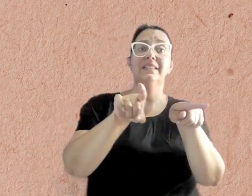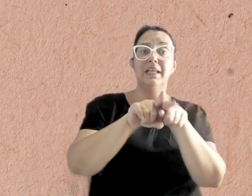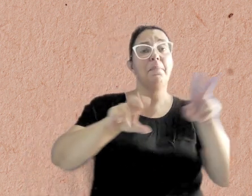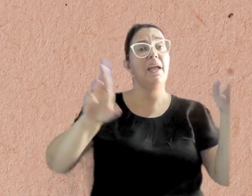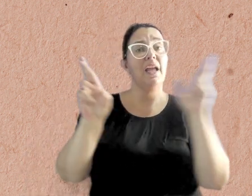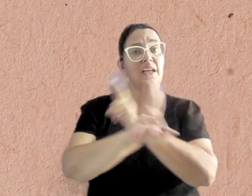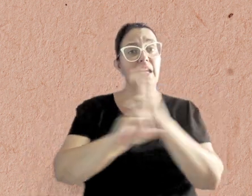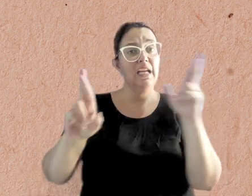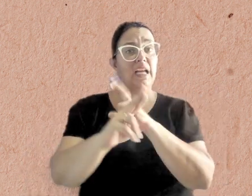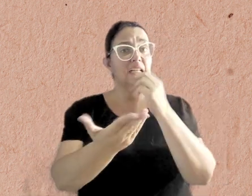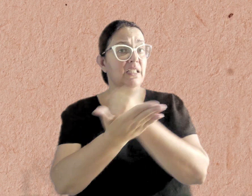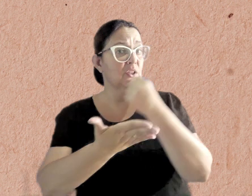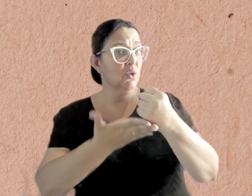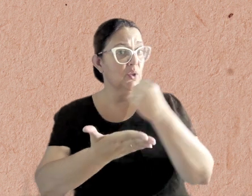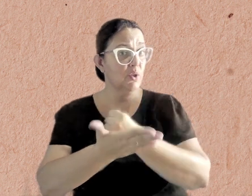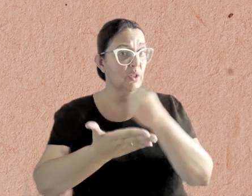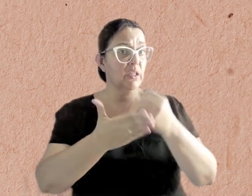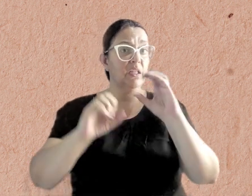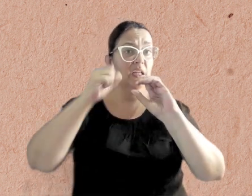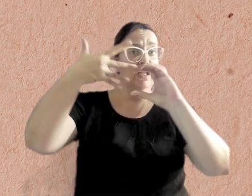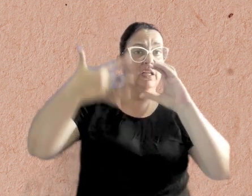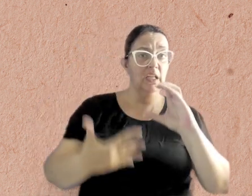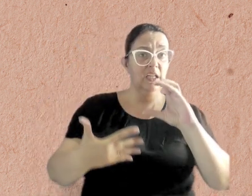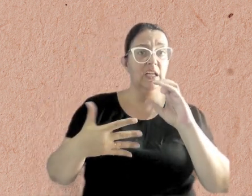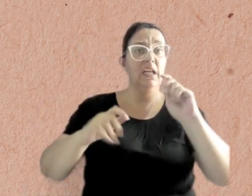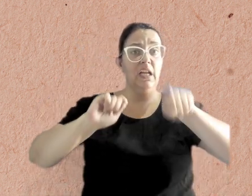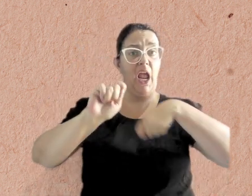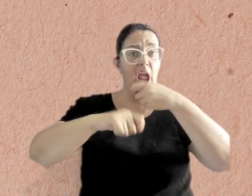em torno das relações contratuais e das características administrativas